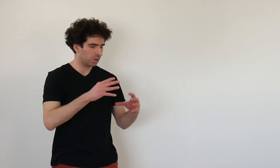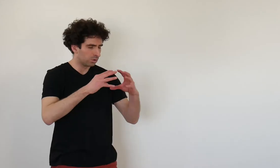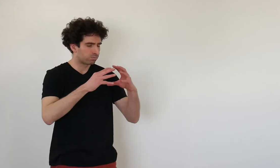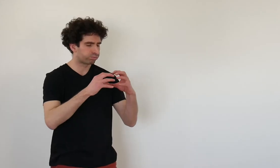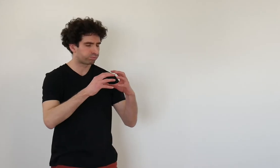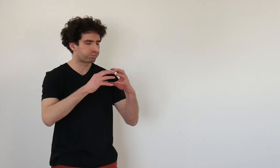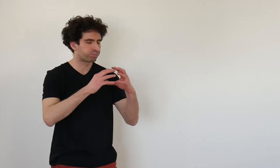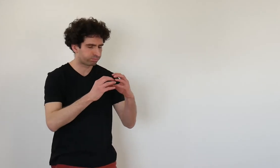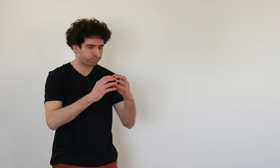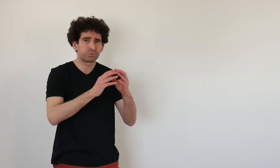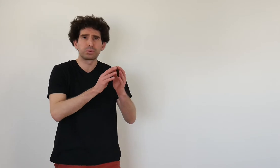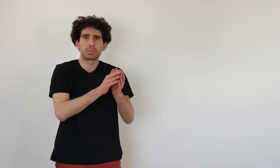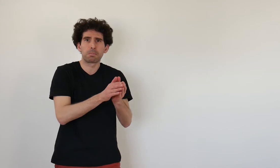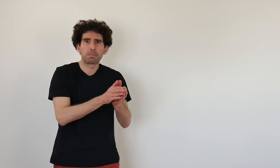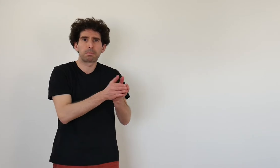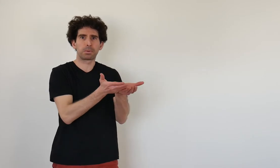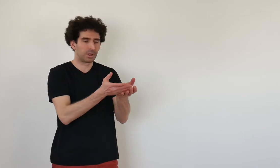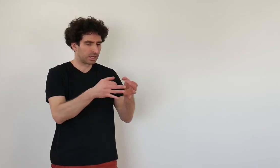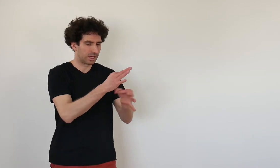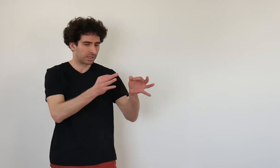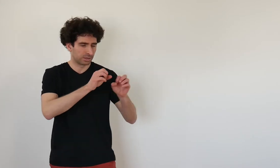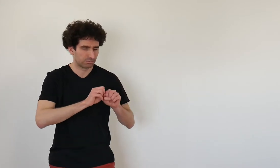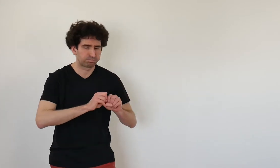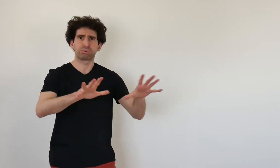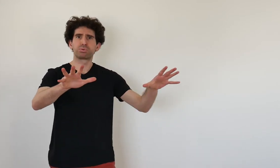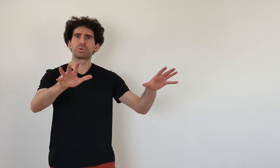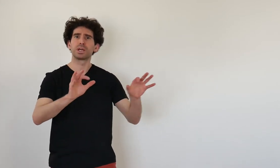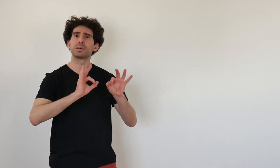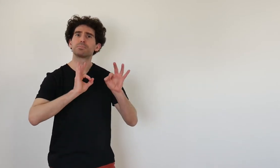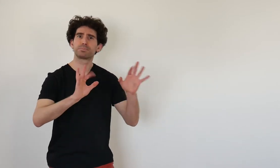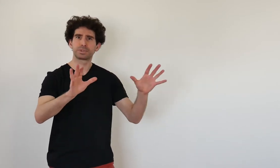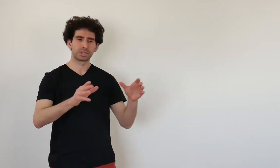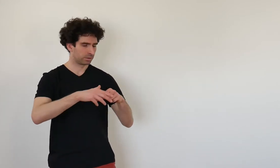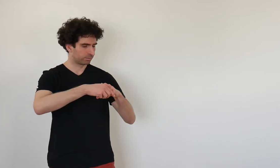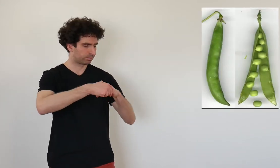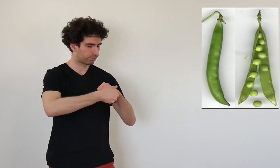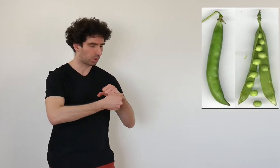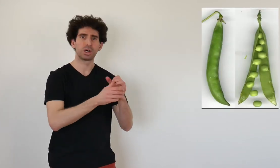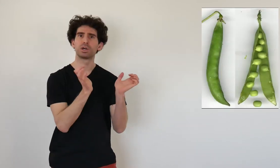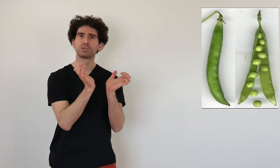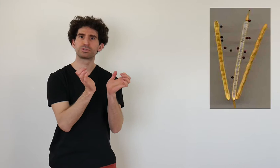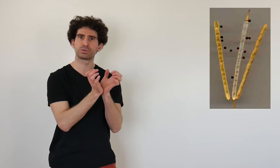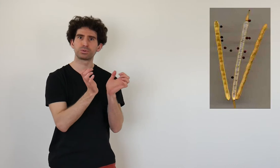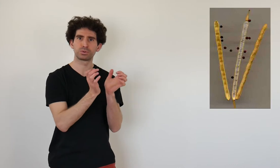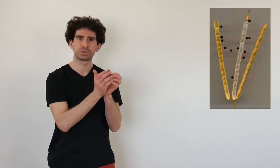Une fois mûr, le fruit s'ouvre et les graines sont éparpillées comme les pois, les choux,